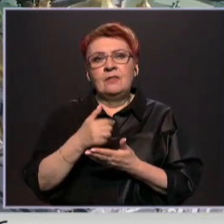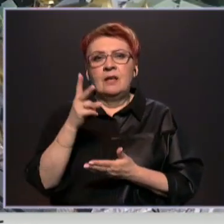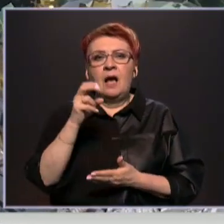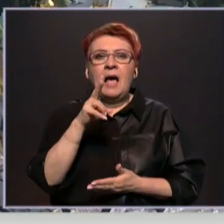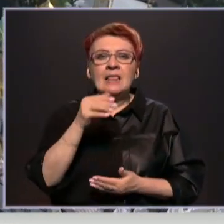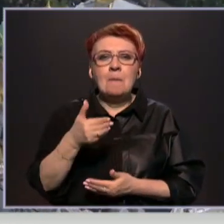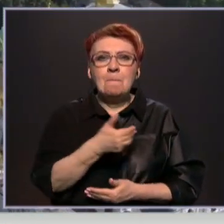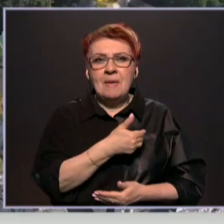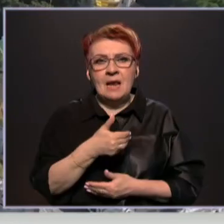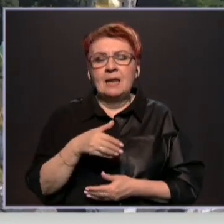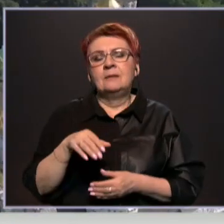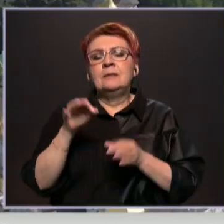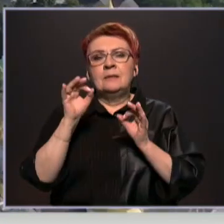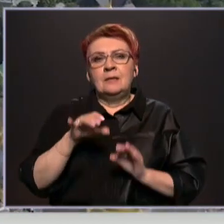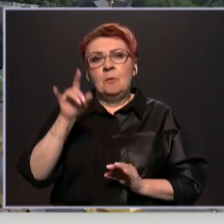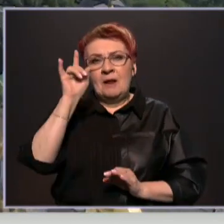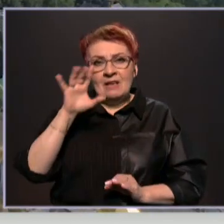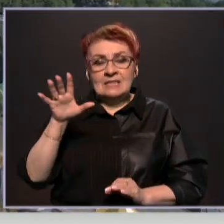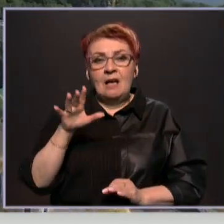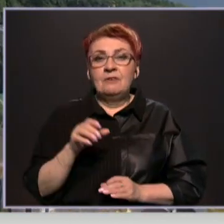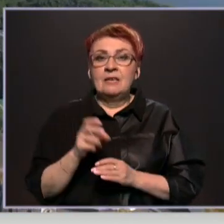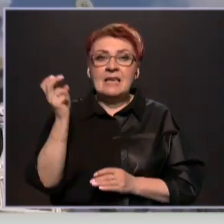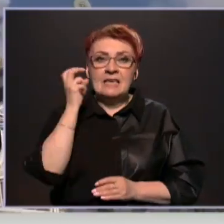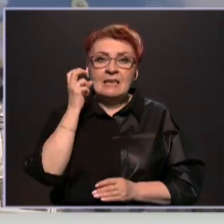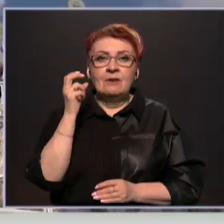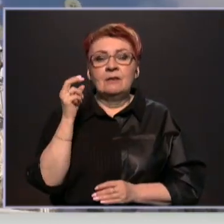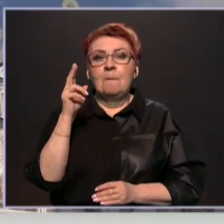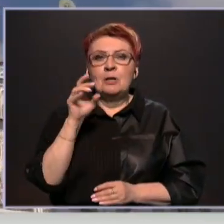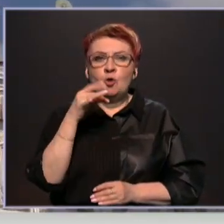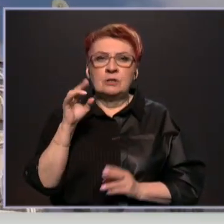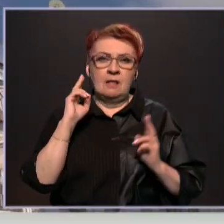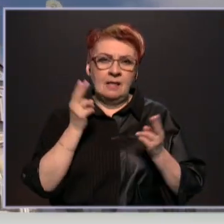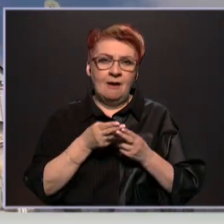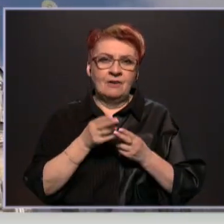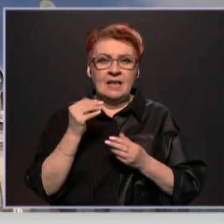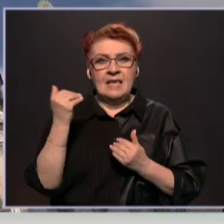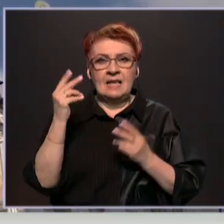Православия киево-печерскую лавру и её насильников достаточно вспомнить что здесь берёт начало